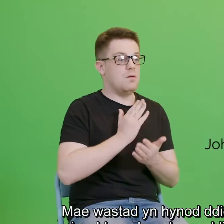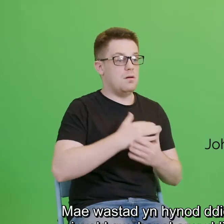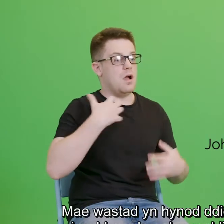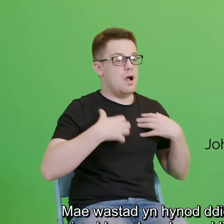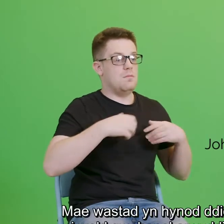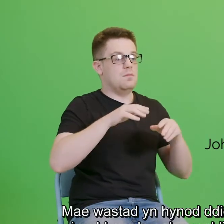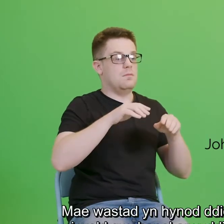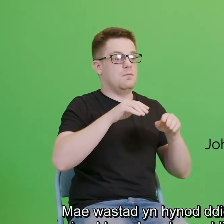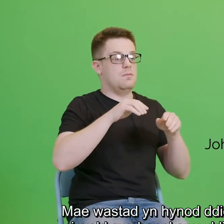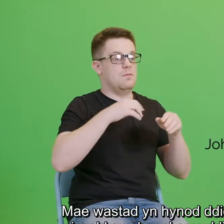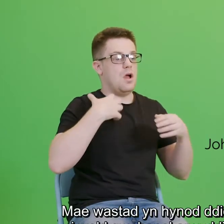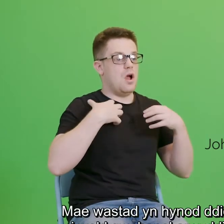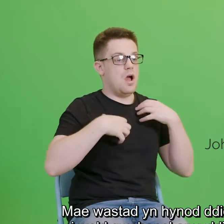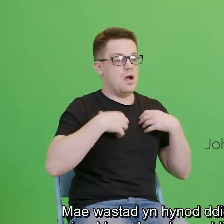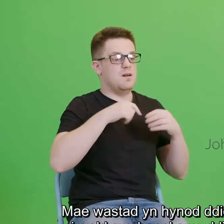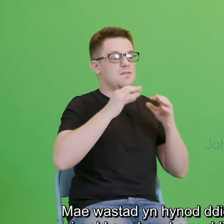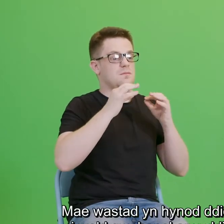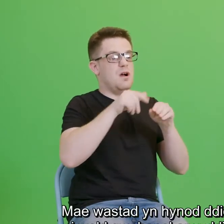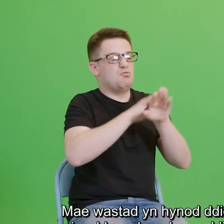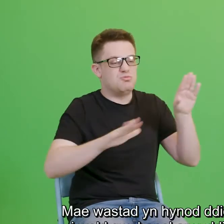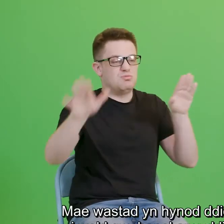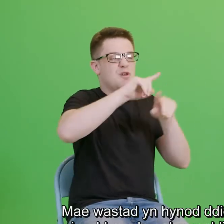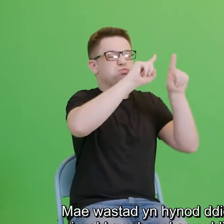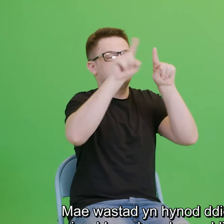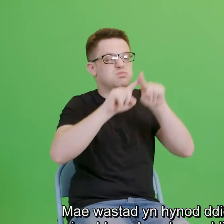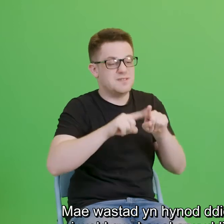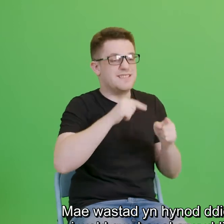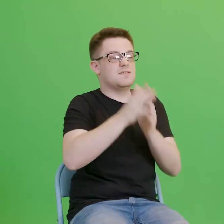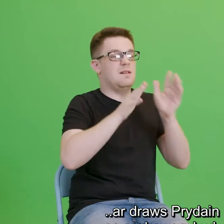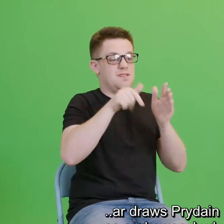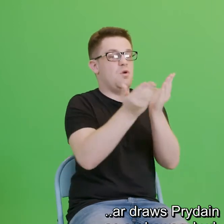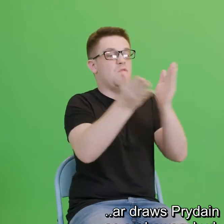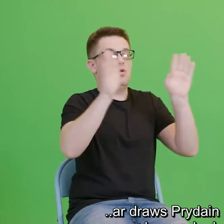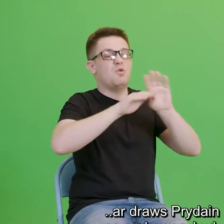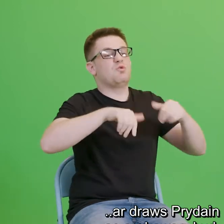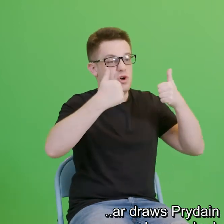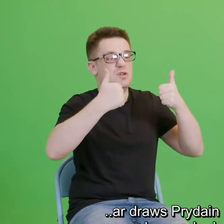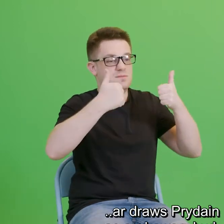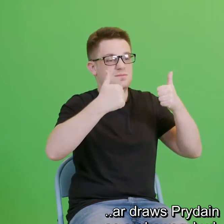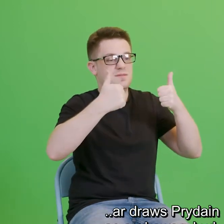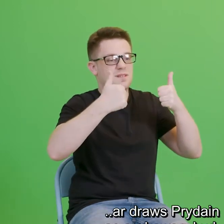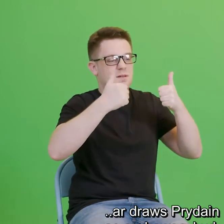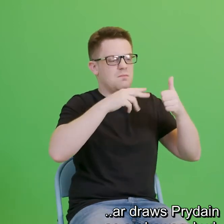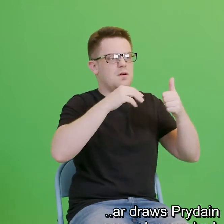Mae wastad yn hynod ddiddorol i weld gwahanol arwyddion... ..ar draws Prydain ac ar draws y byd.